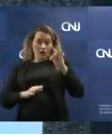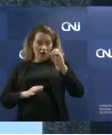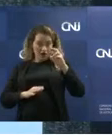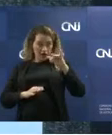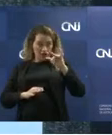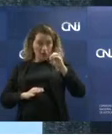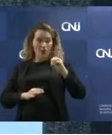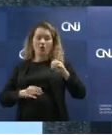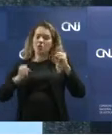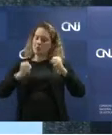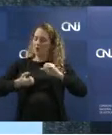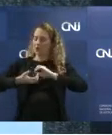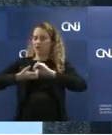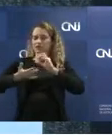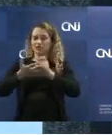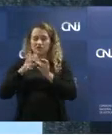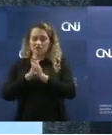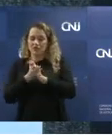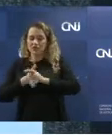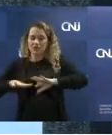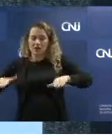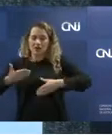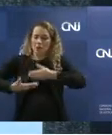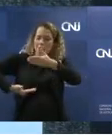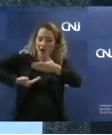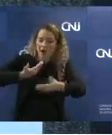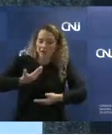Mas até o usucapião extrajudicial e conciliações,